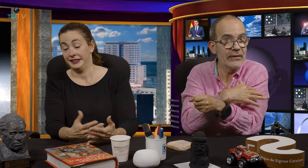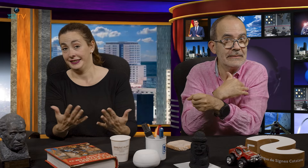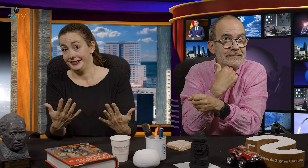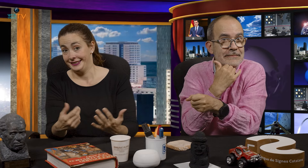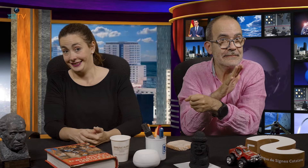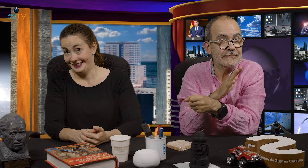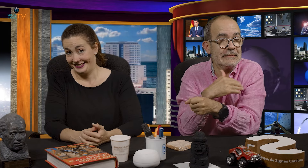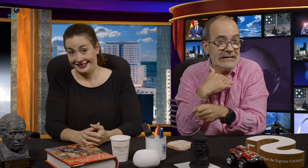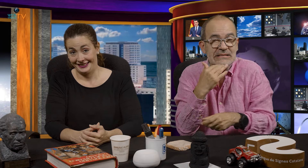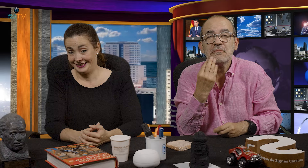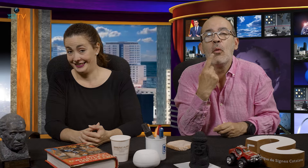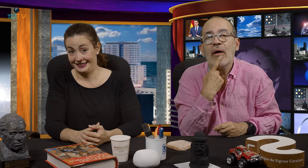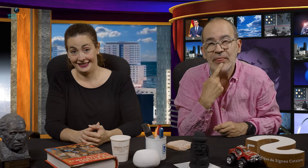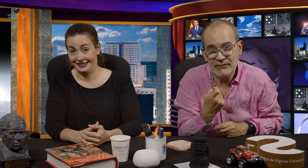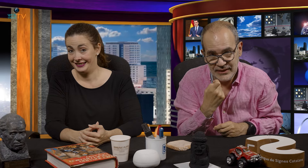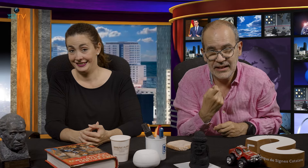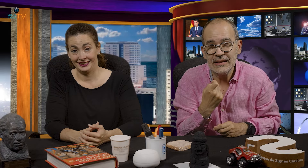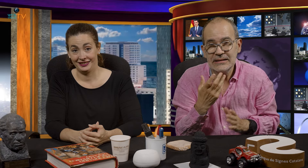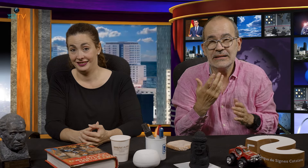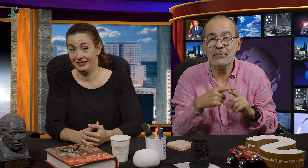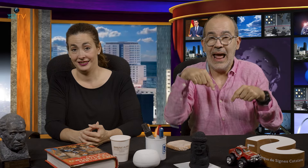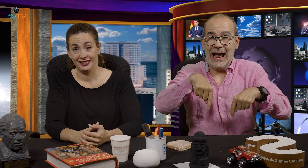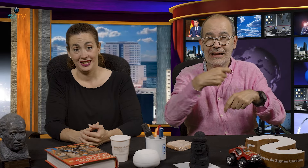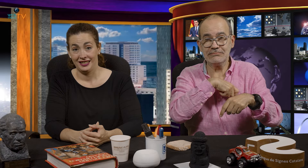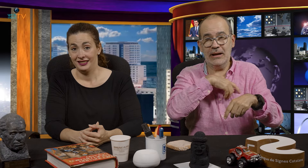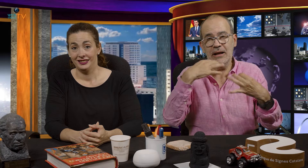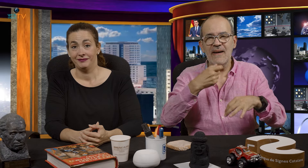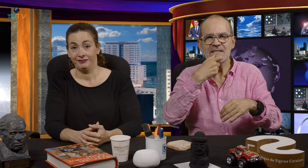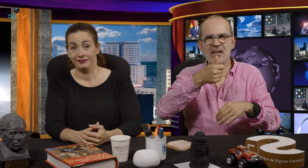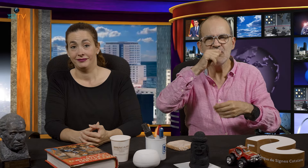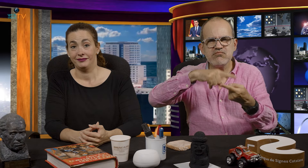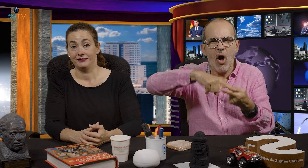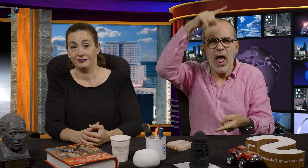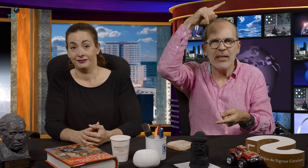Sé que es muy difícil, porque los españoles tenemos costumbre de comprar litros de agua